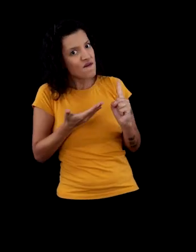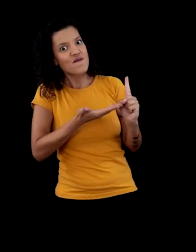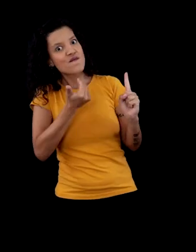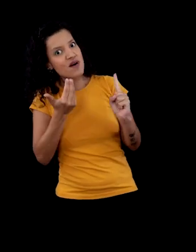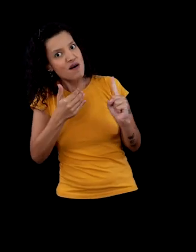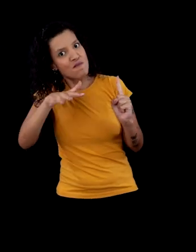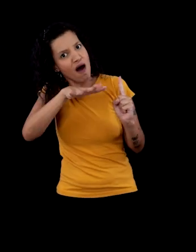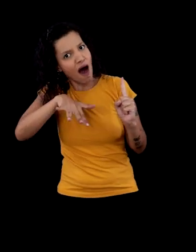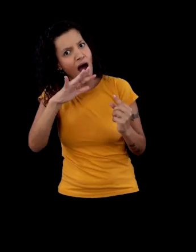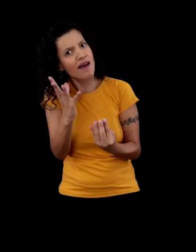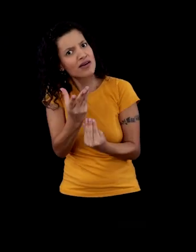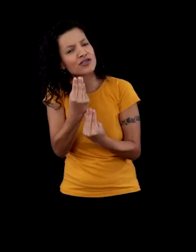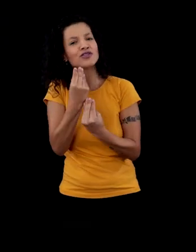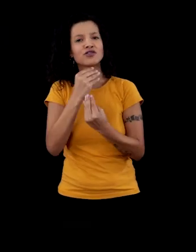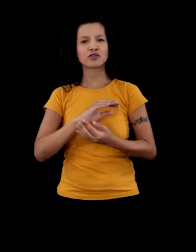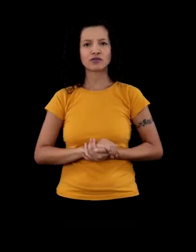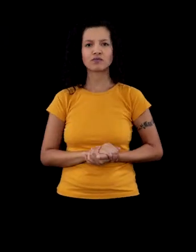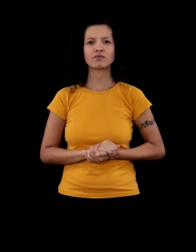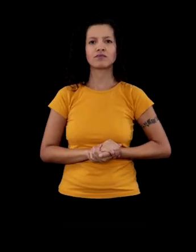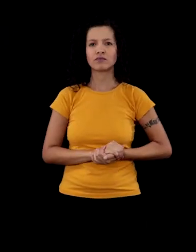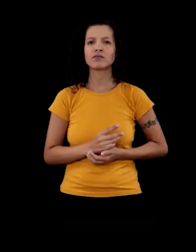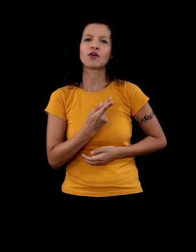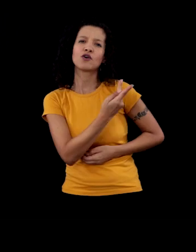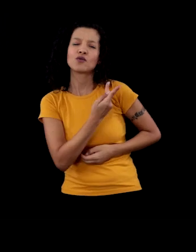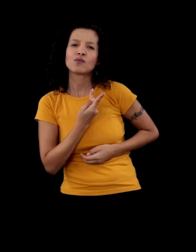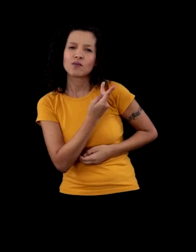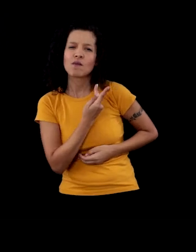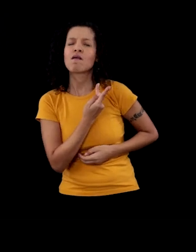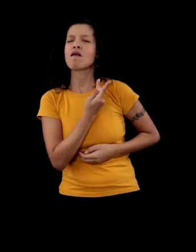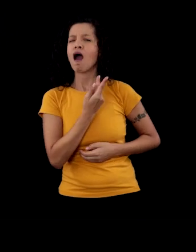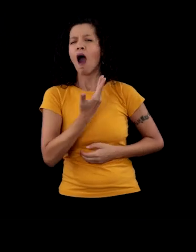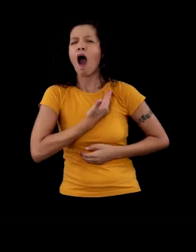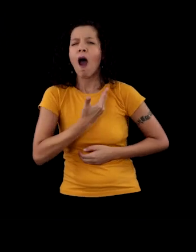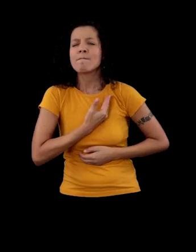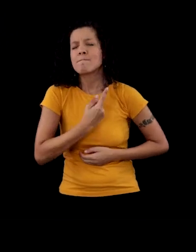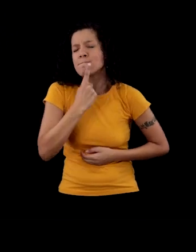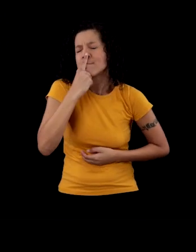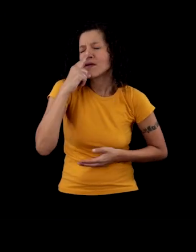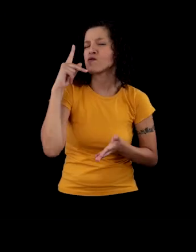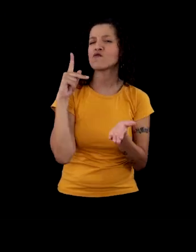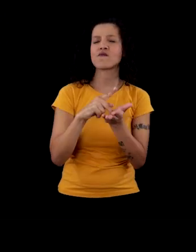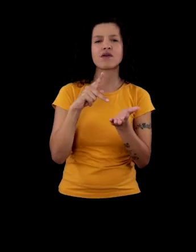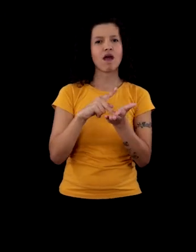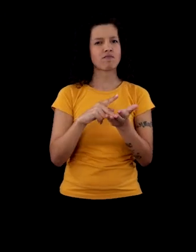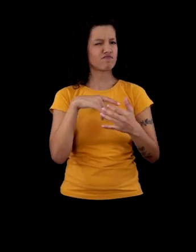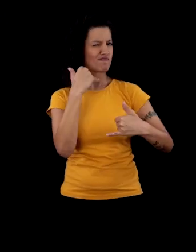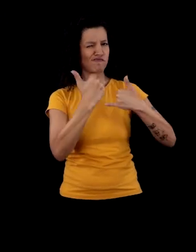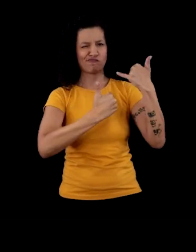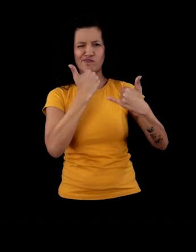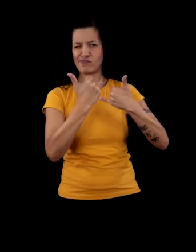para ela voltar para o meio artístico, fala sobre isso. É uma grande amiga minha a Dona Onete,